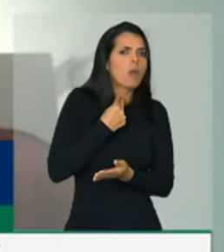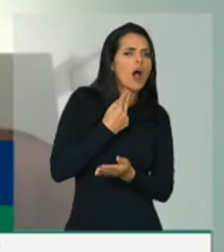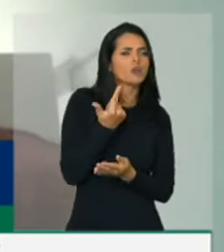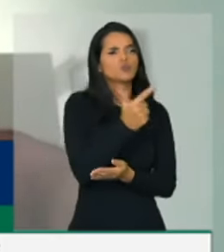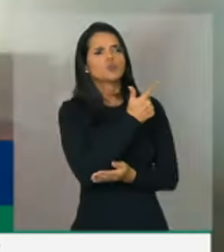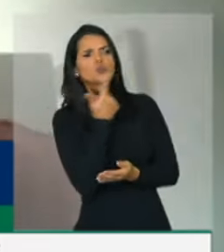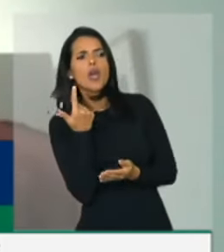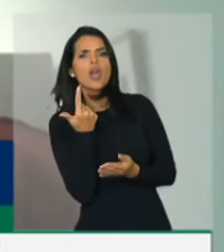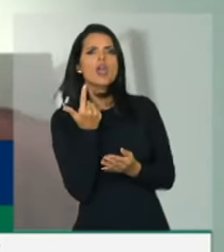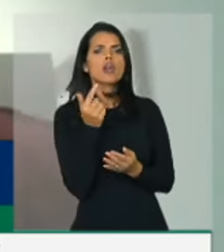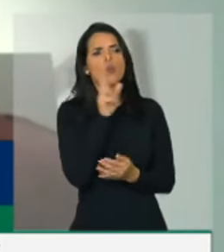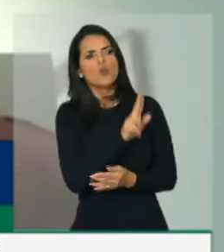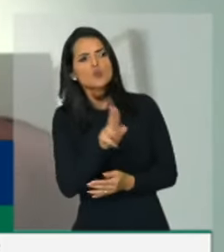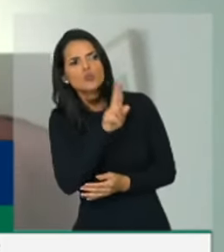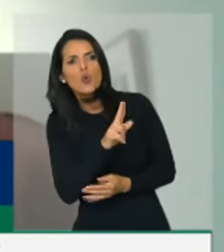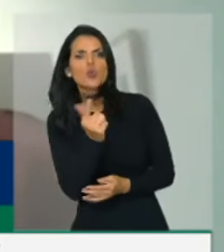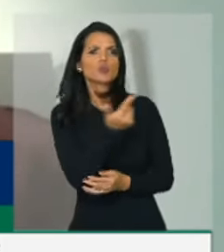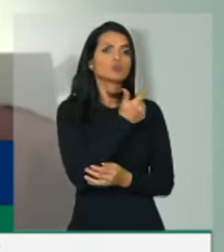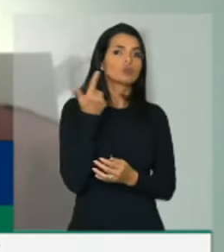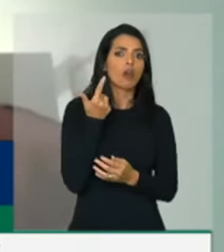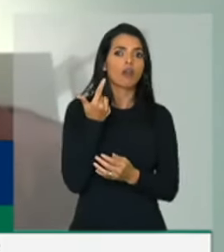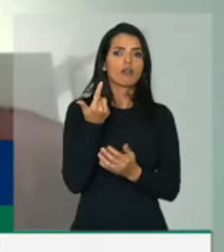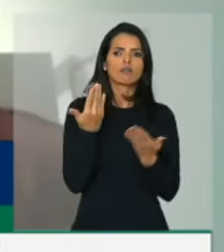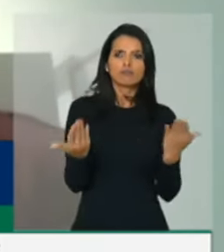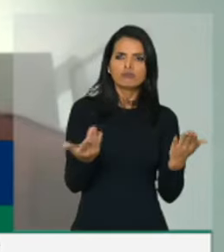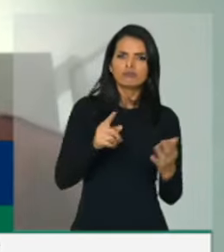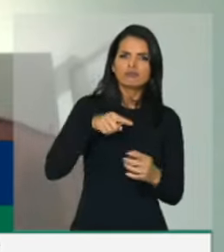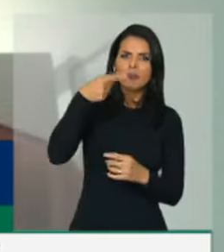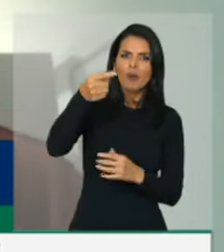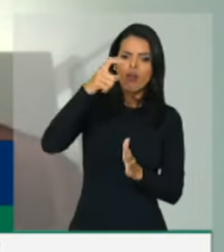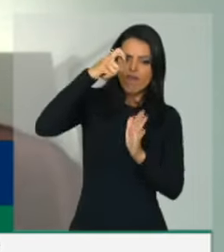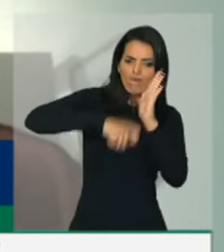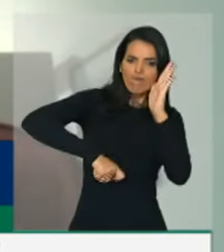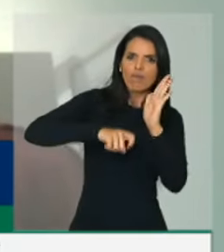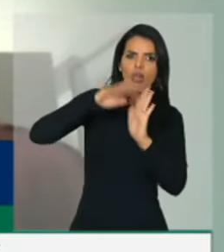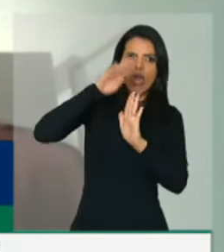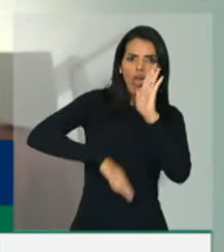DOAÇÃO E DEPOIS ISENÇÃO FISCAL DE 100% DE IMPOSTO DE RENDA, NÓS PRECISAMOS TER PARÂMETRO DE VALOR, NÓS